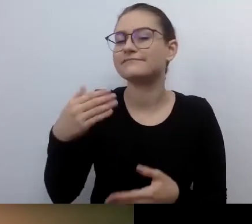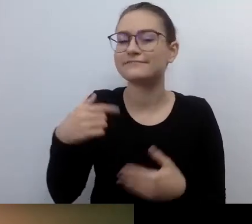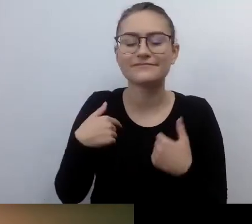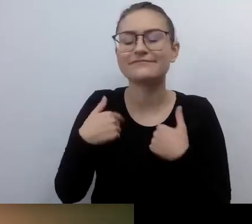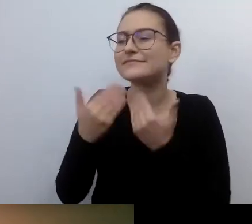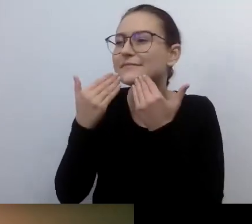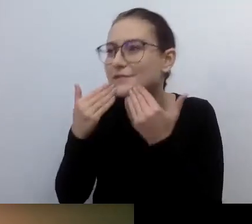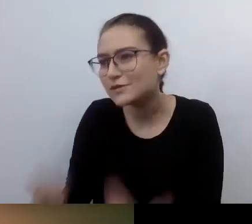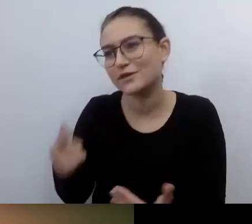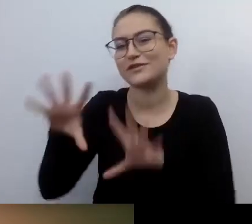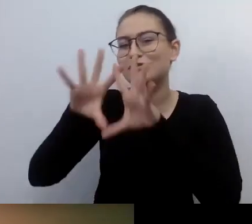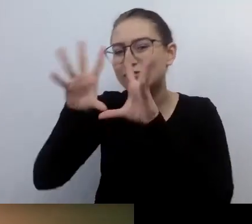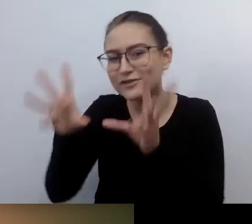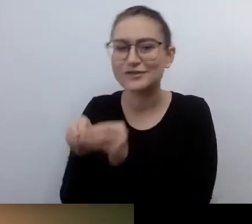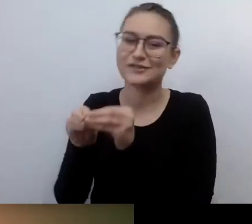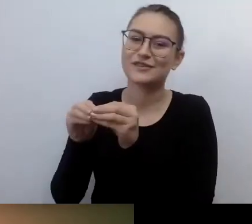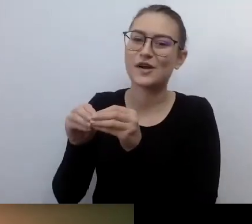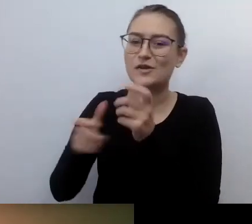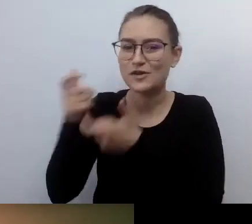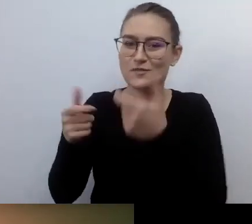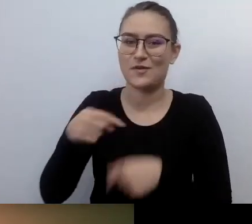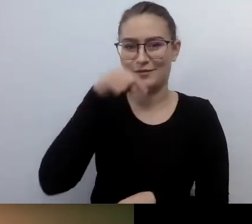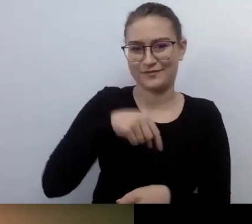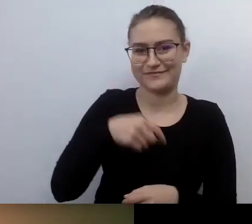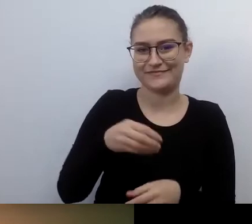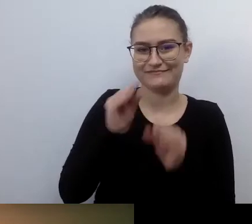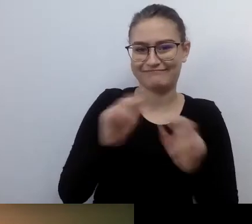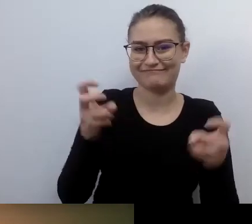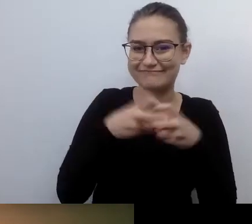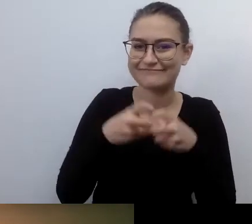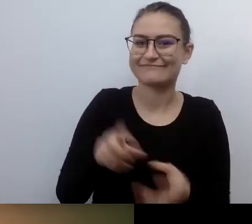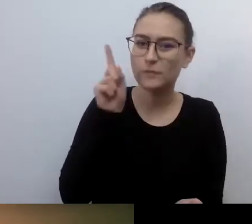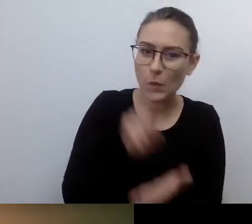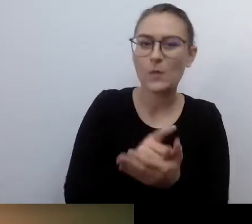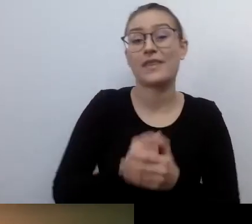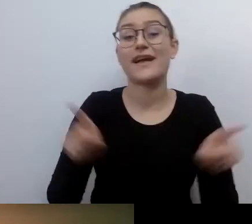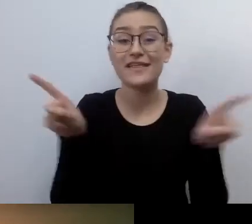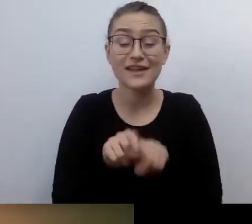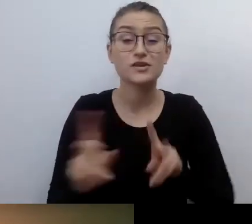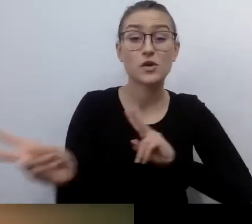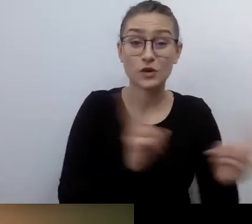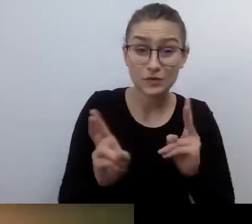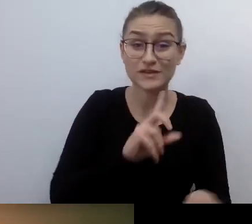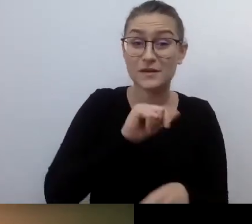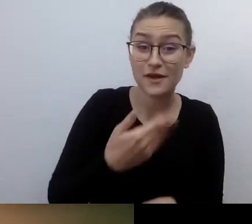żeby wszystko się spięło w całość. Nasze wspaniałe tłumaczki PJM: Weronika Szymańska, Marlena Florczyk.